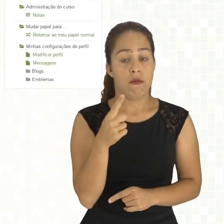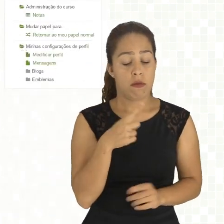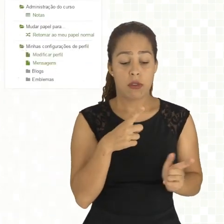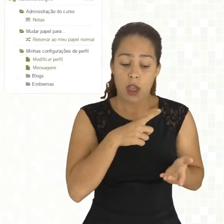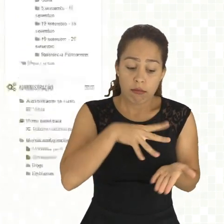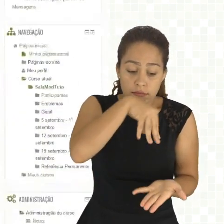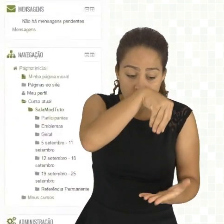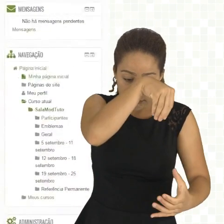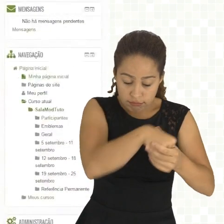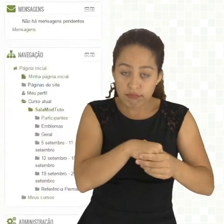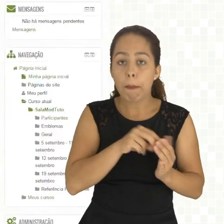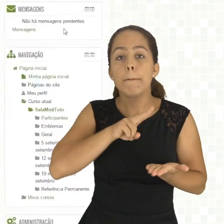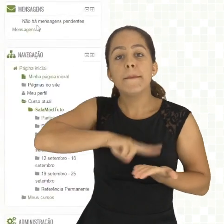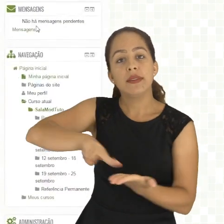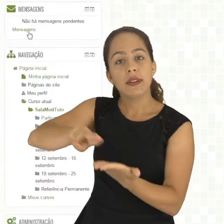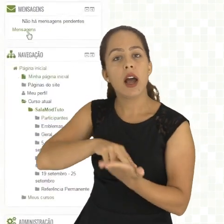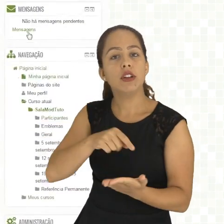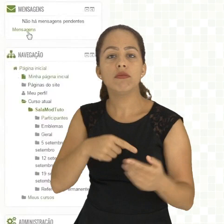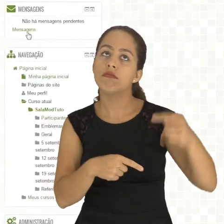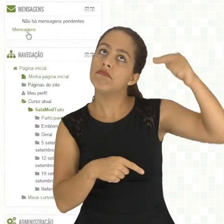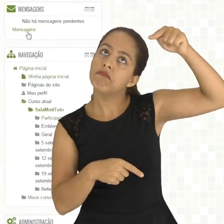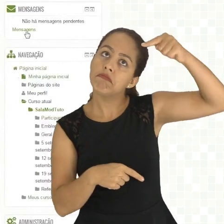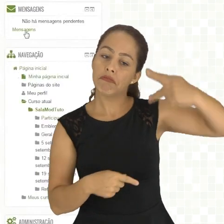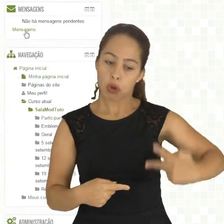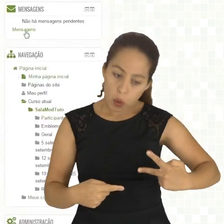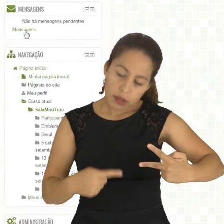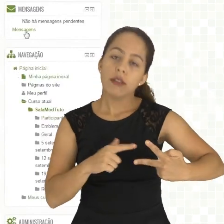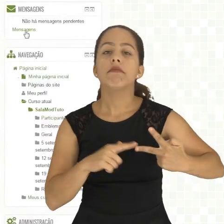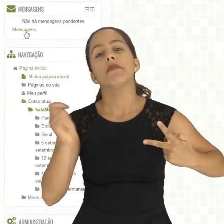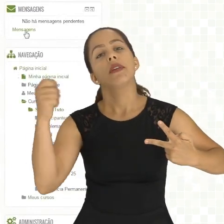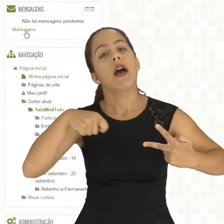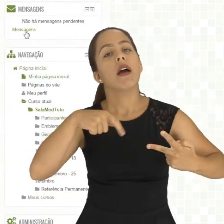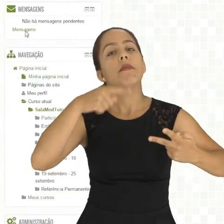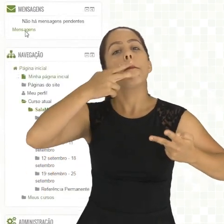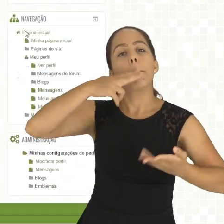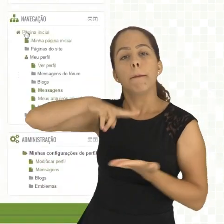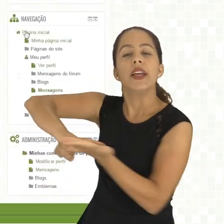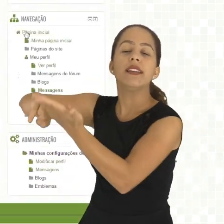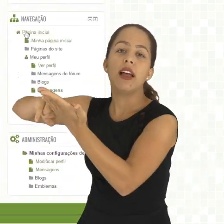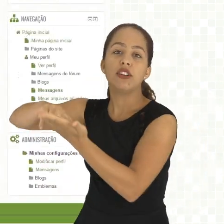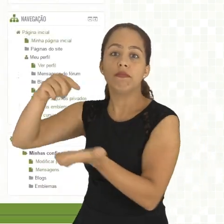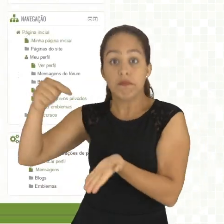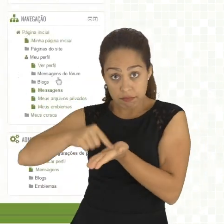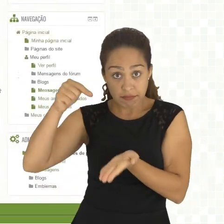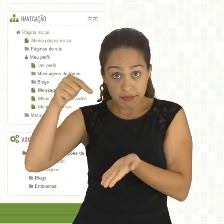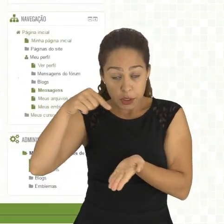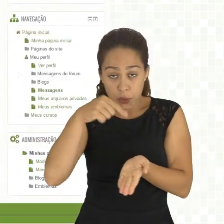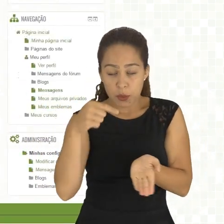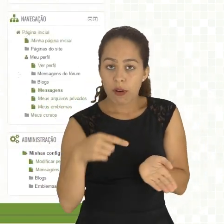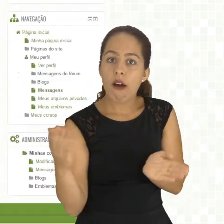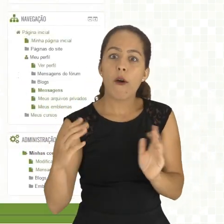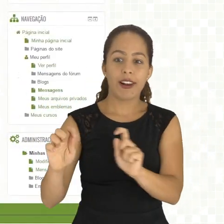dois caminhos levam pra área de mensagens.